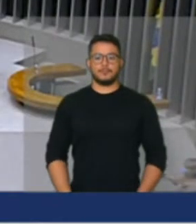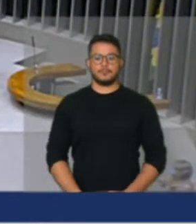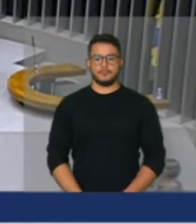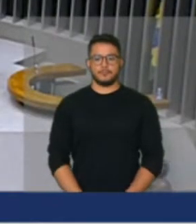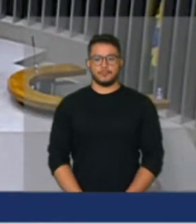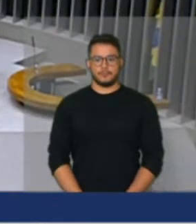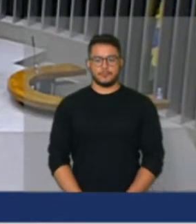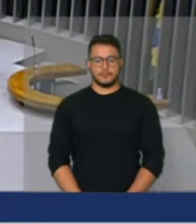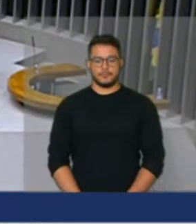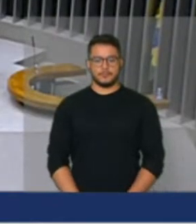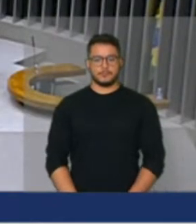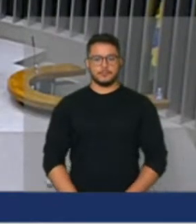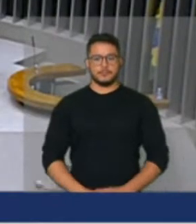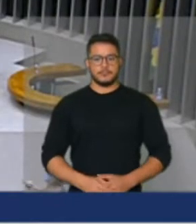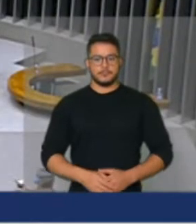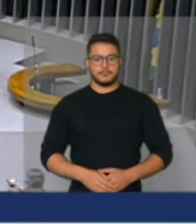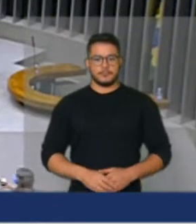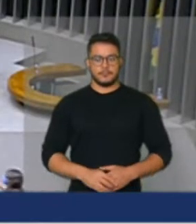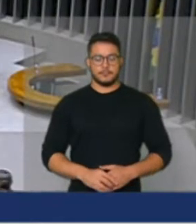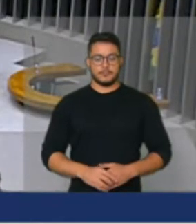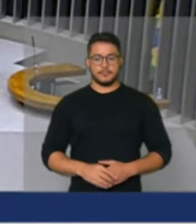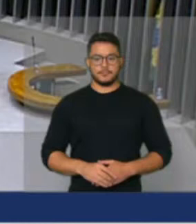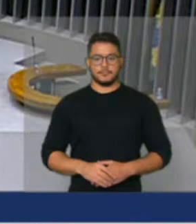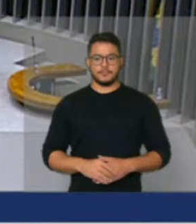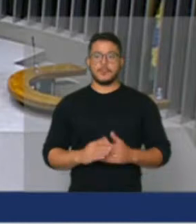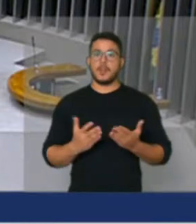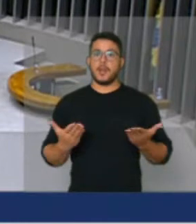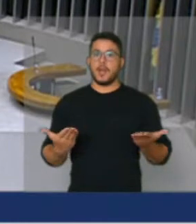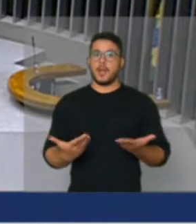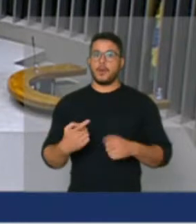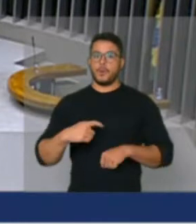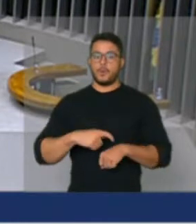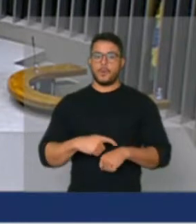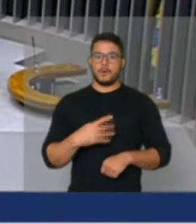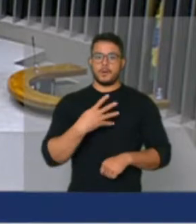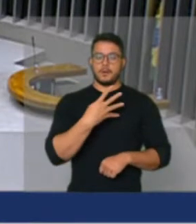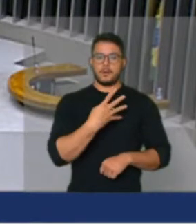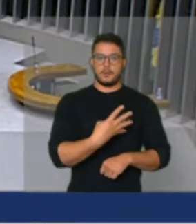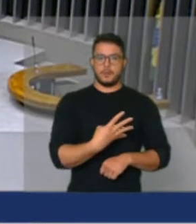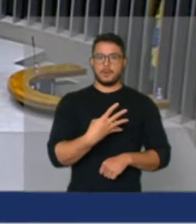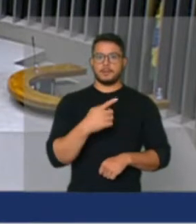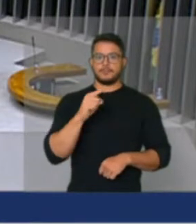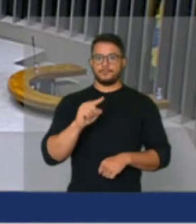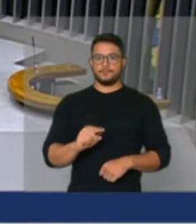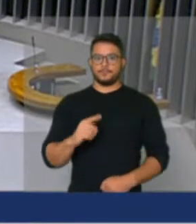BRASÍLIA, 4H45, EM APRECIAÇÃO O DESTAQUE DO PSL ELE, O DESTAQUE DE N° 2 É EMENDA DO SENADO FEDERAL N° 8